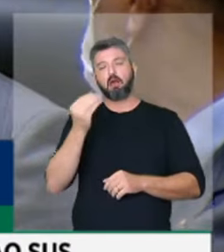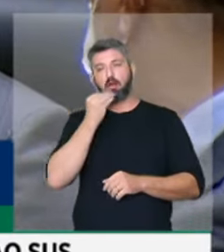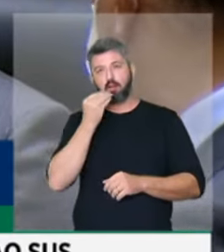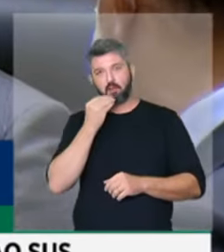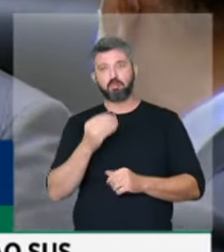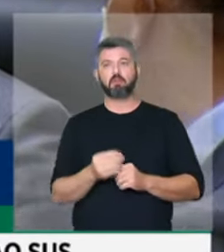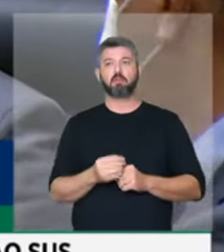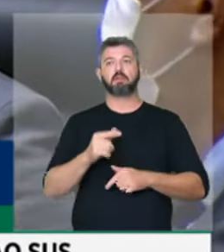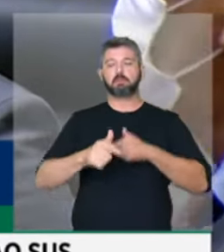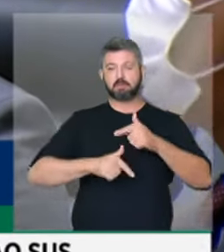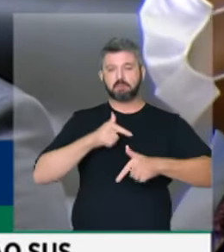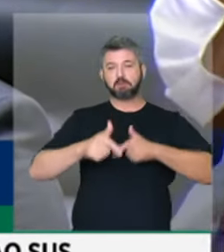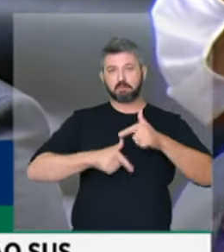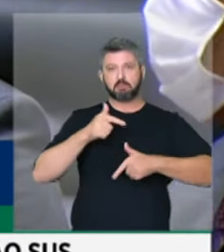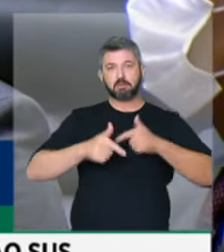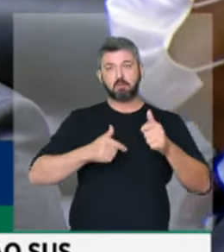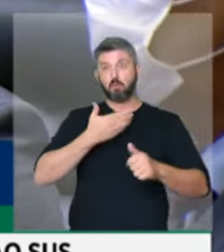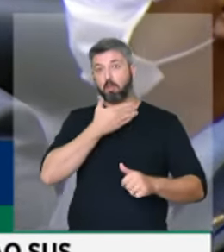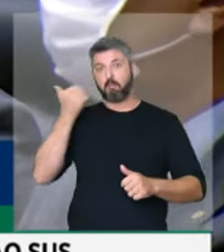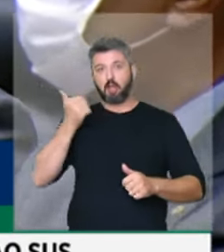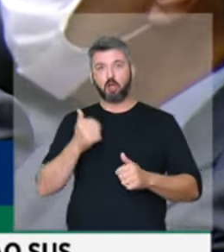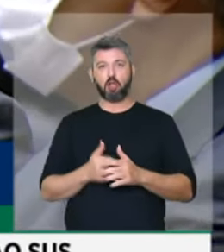AQUI E BUSCANDO O MELHOR, ALGUÉM PODE DISCORDAR, MAS O MAIS IMPORTANTE QUE O MEU OBJETIVO E O OBJETIVO DO